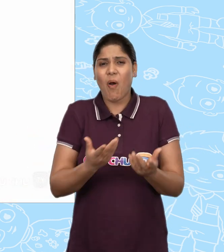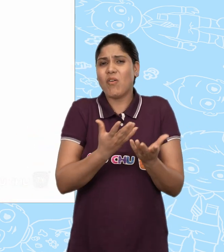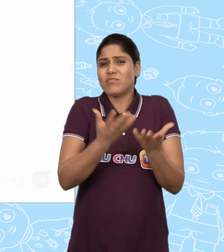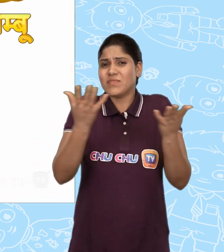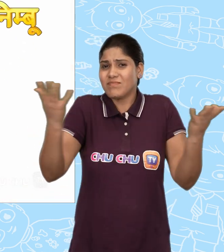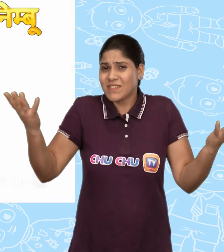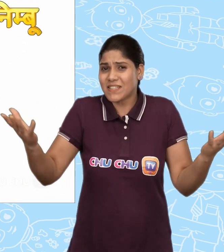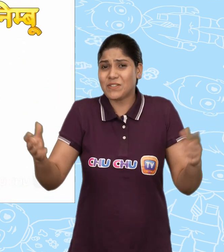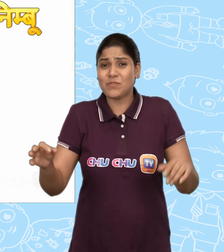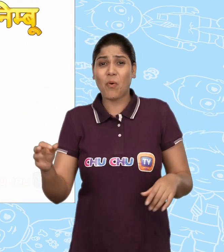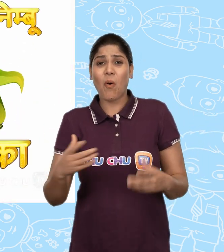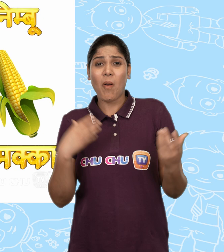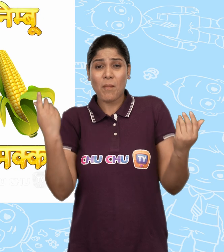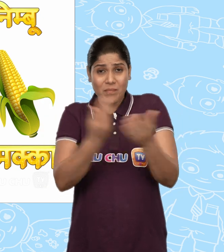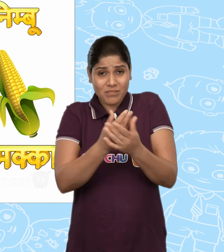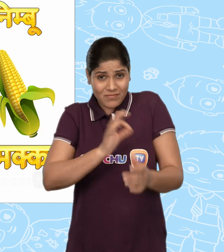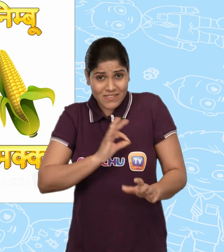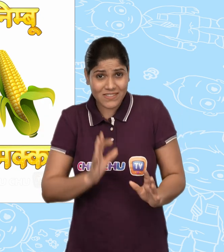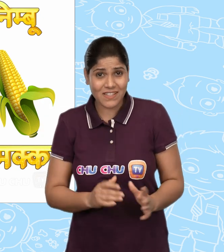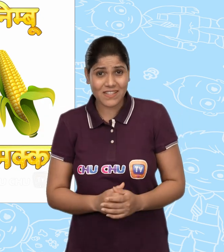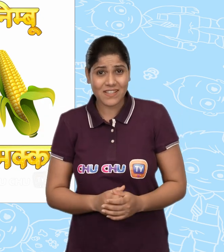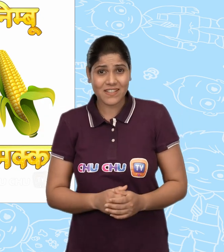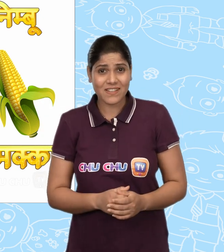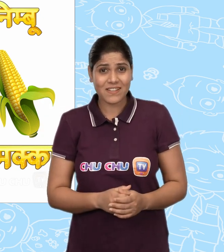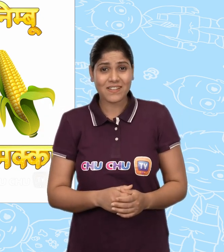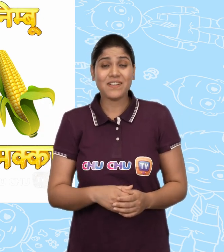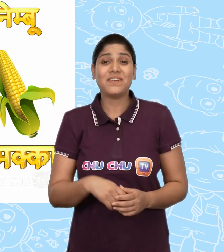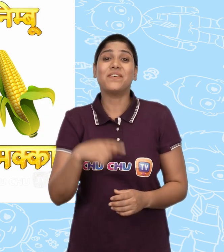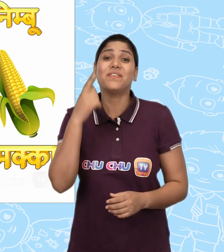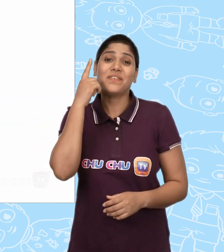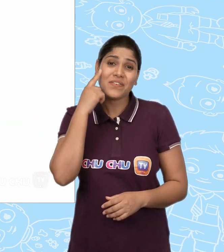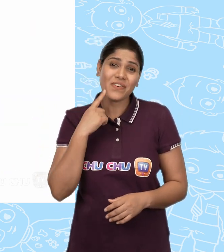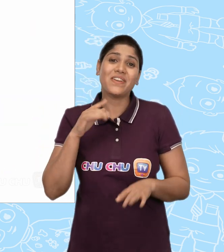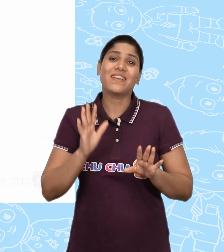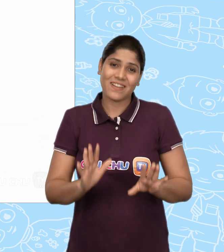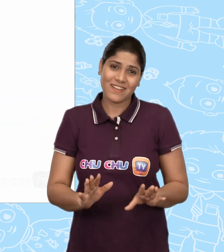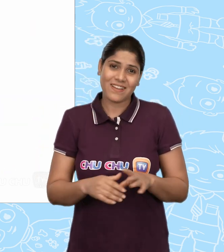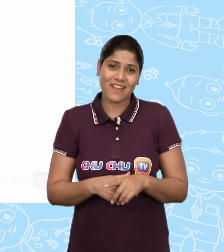बहुत सी चीज़ें जो हमें पसंद हैं वो पीली हैं।